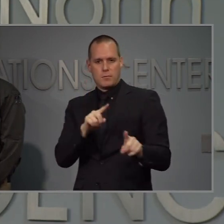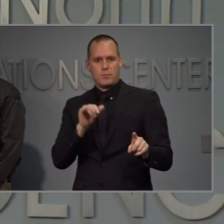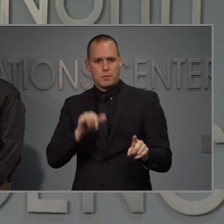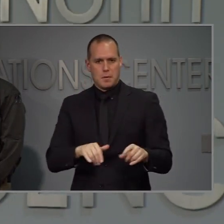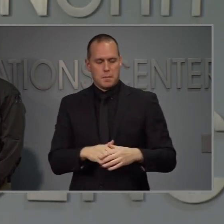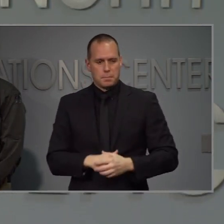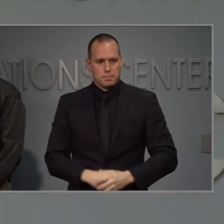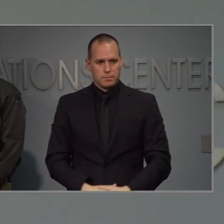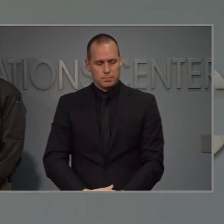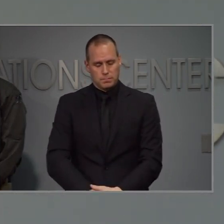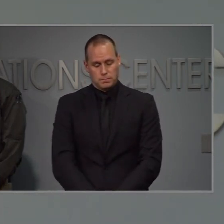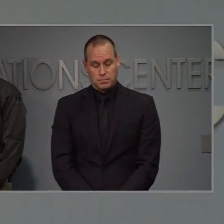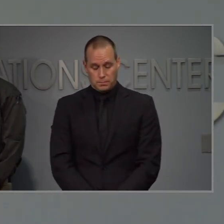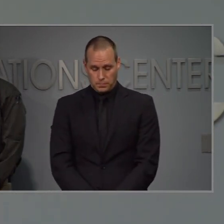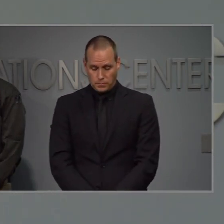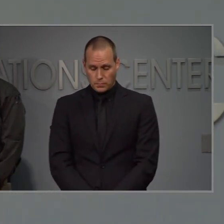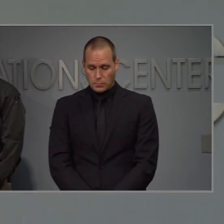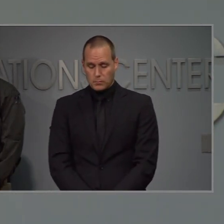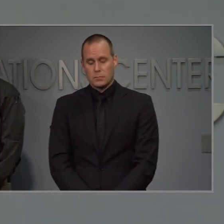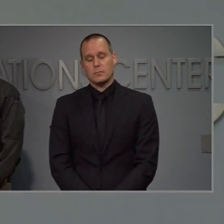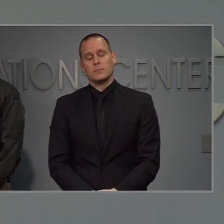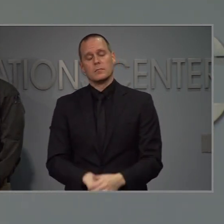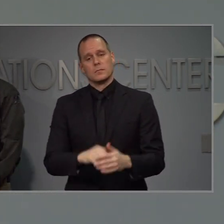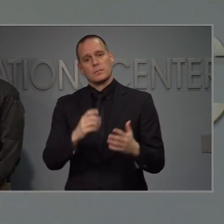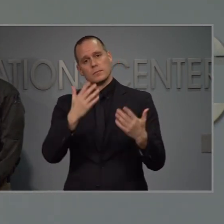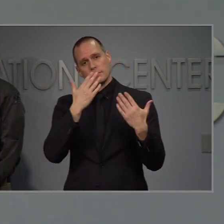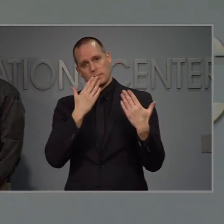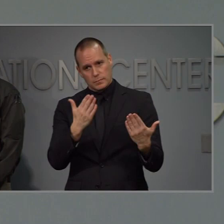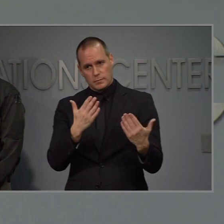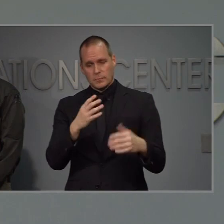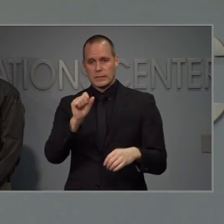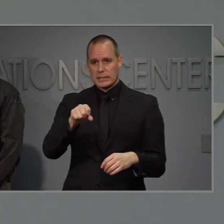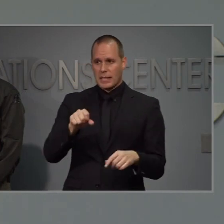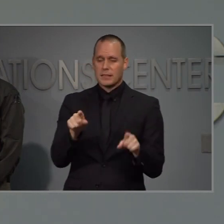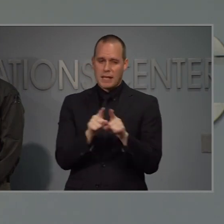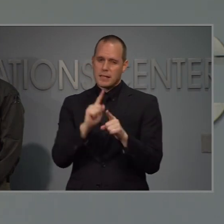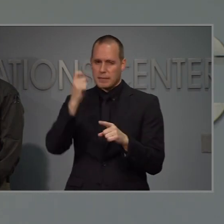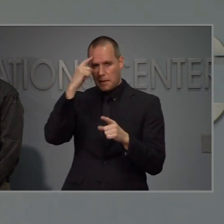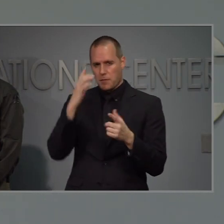crítico le voy a permitir a la doctora Coín que conteste esto.